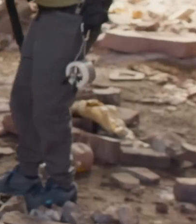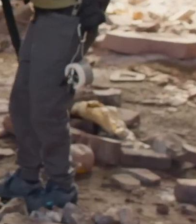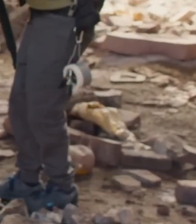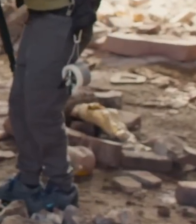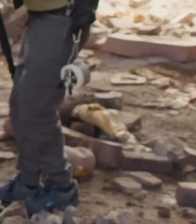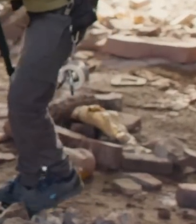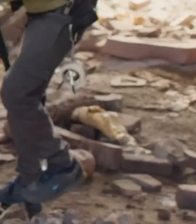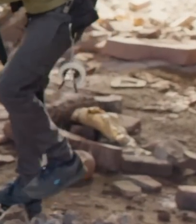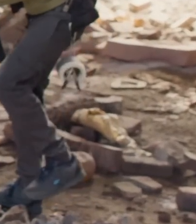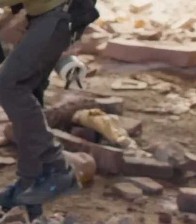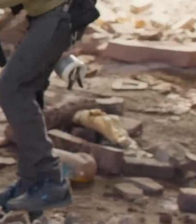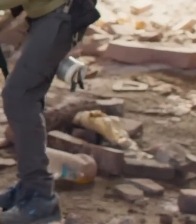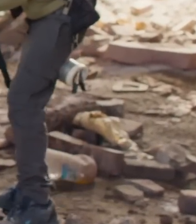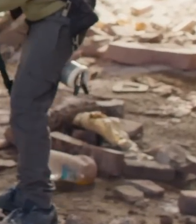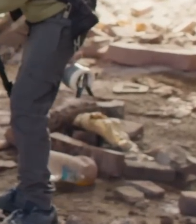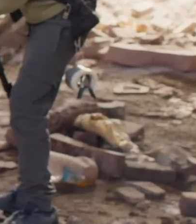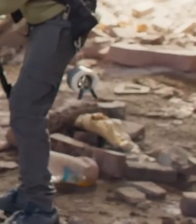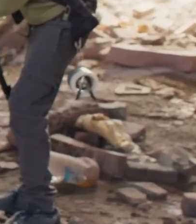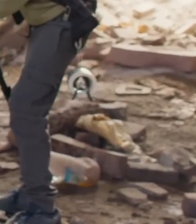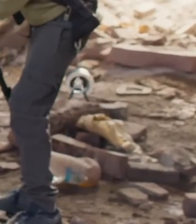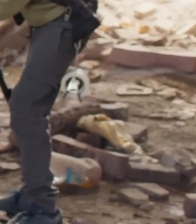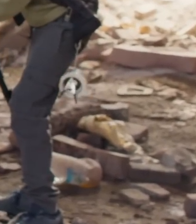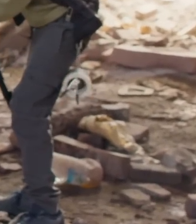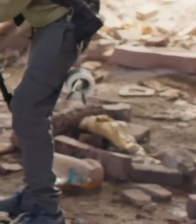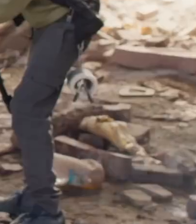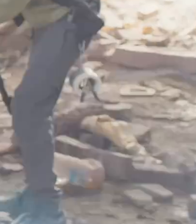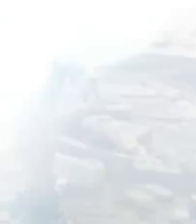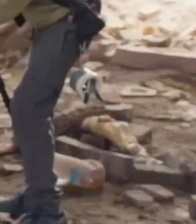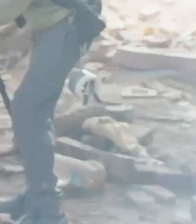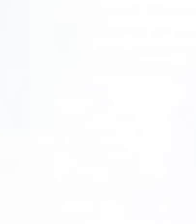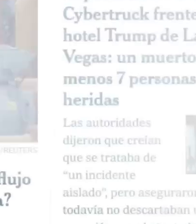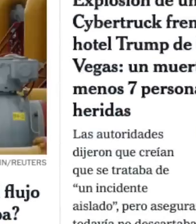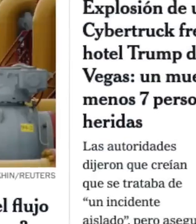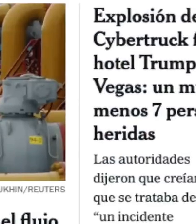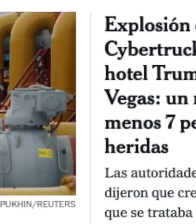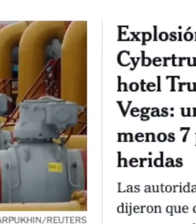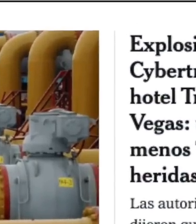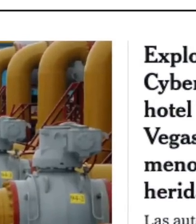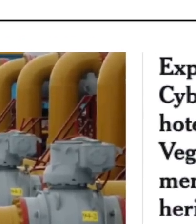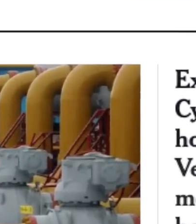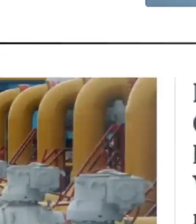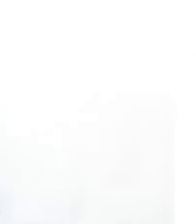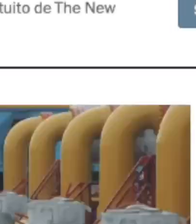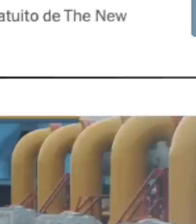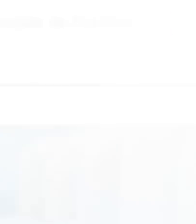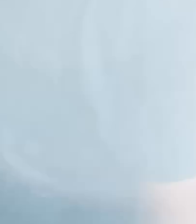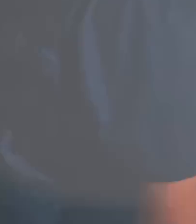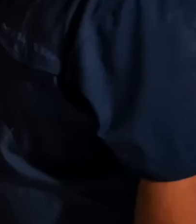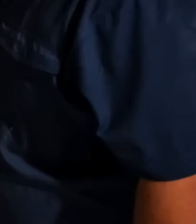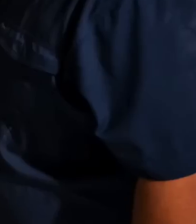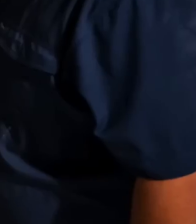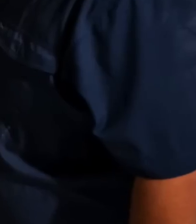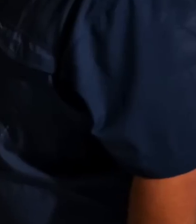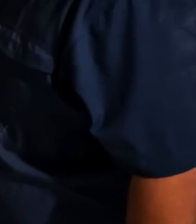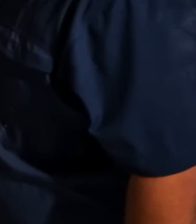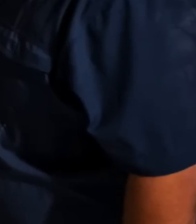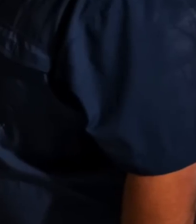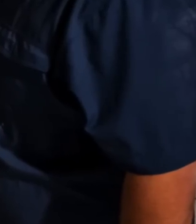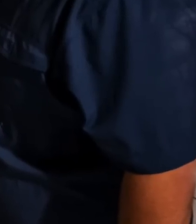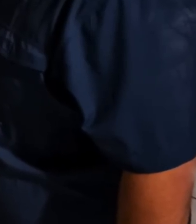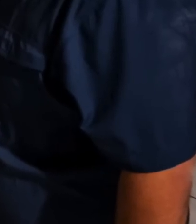famoso de Estados Unidos se trata del medio New York Times sobre un laboratorio de fentanilo en el